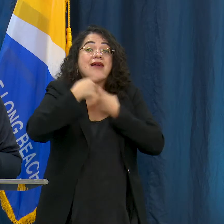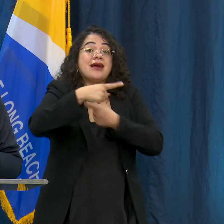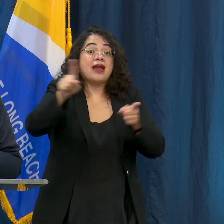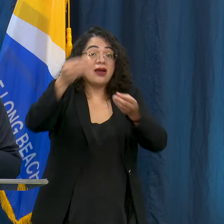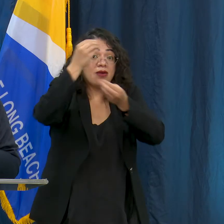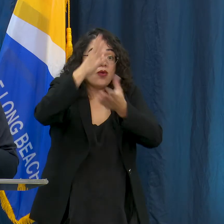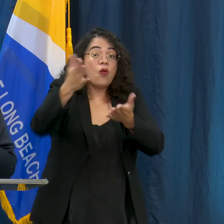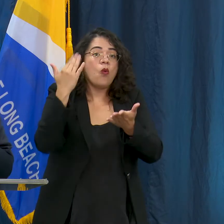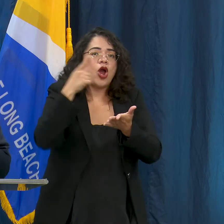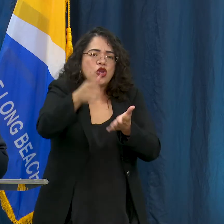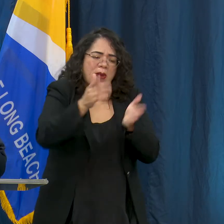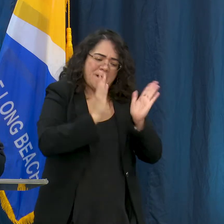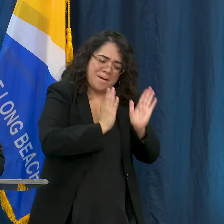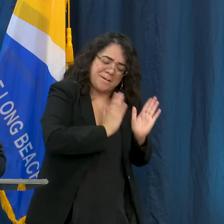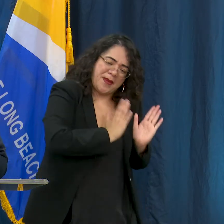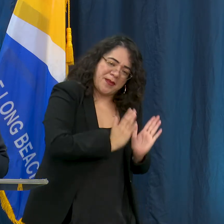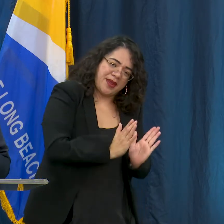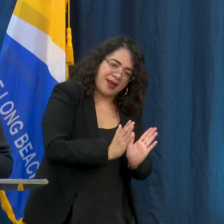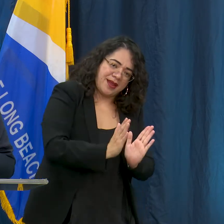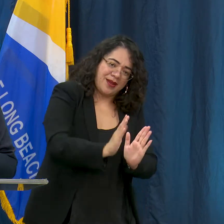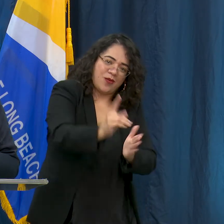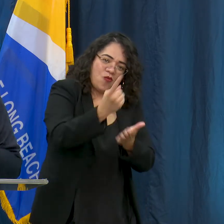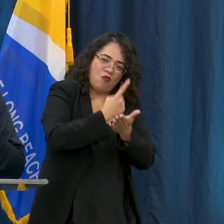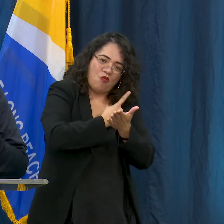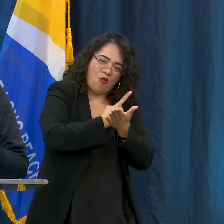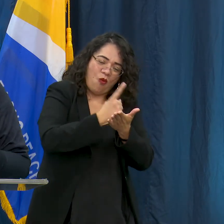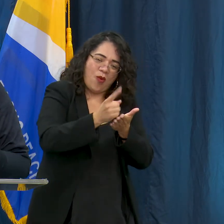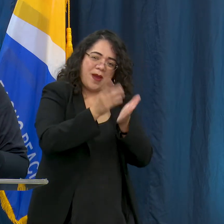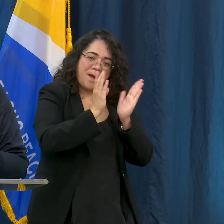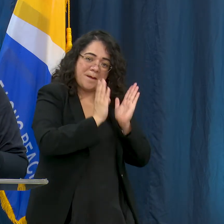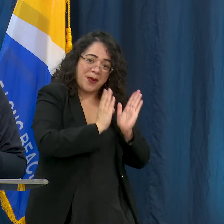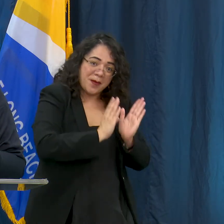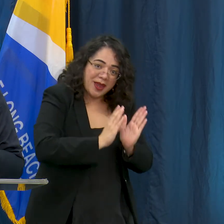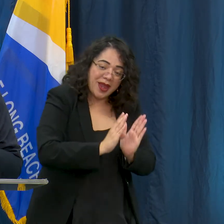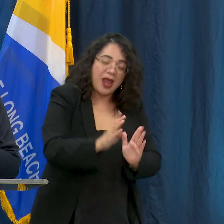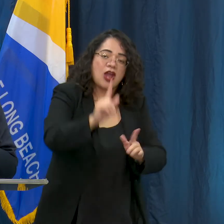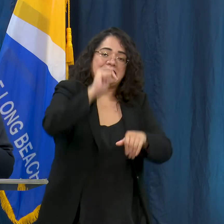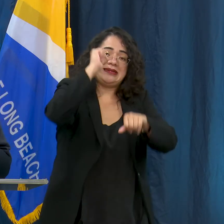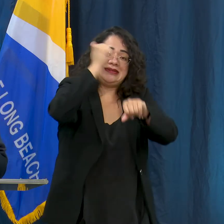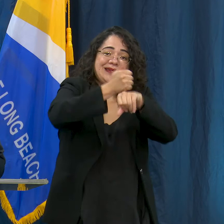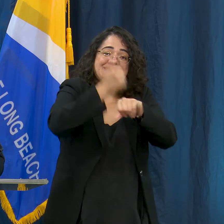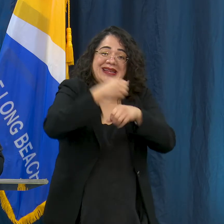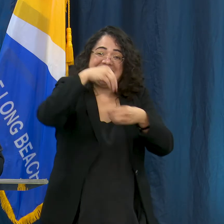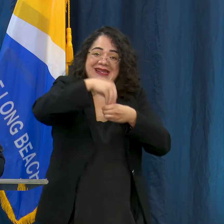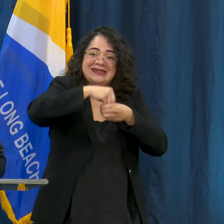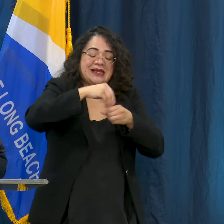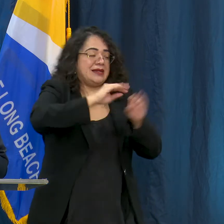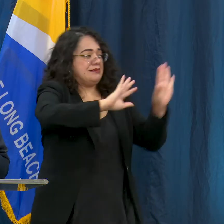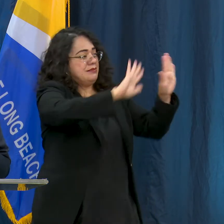a para asegurarse que me 10 todos los rica sito's para reducir elrios go de